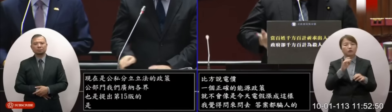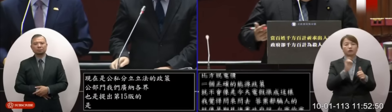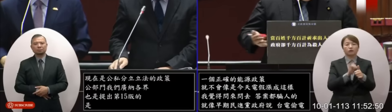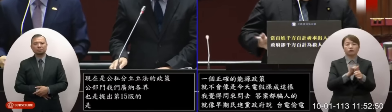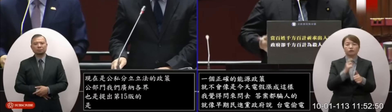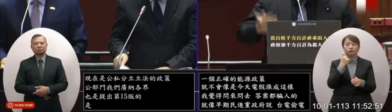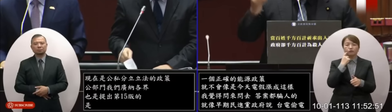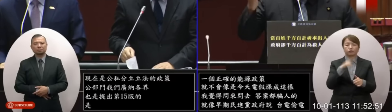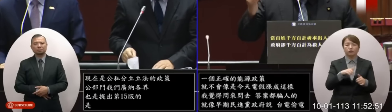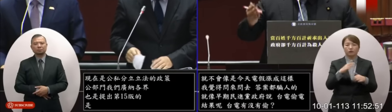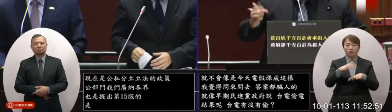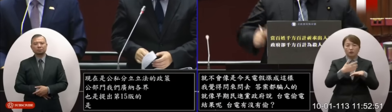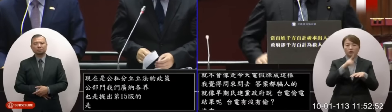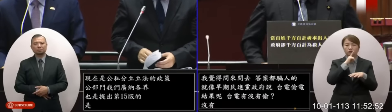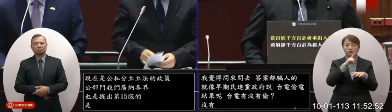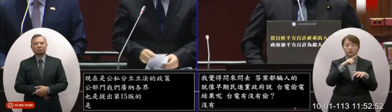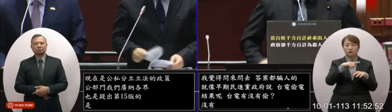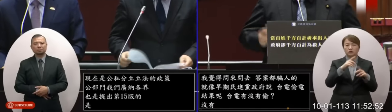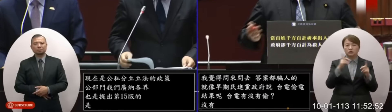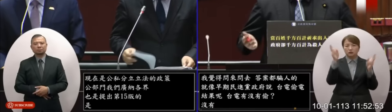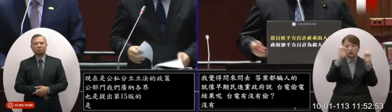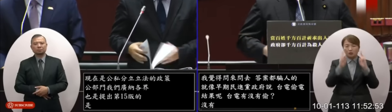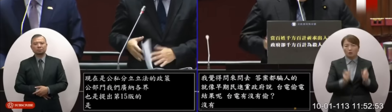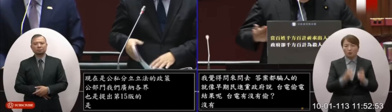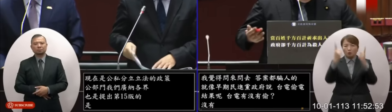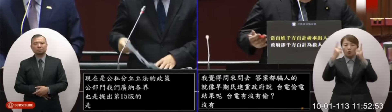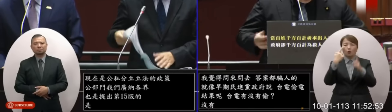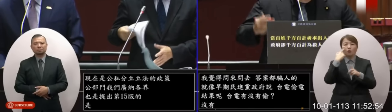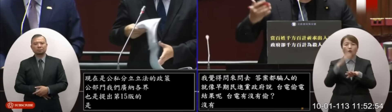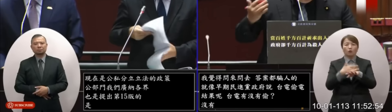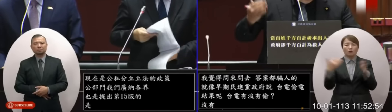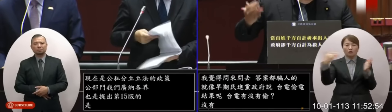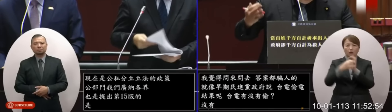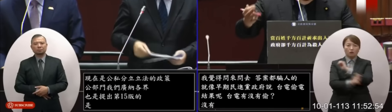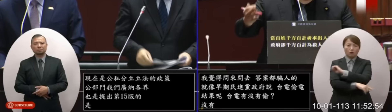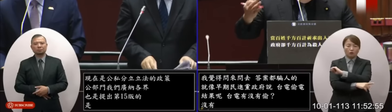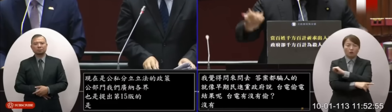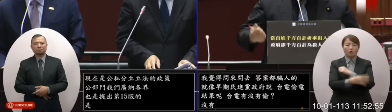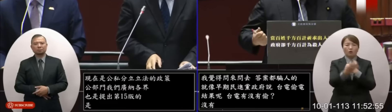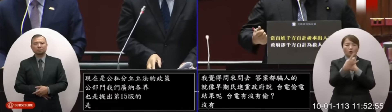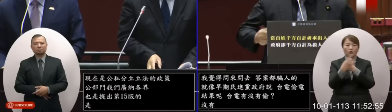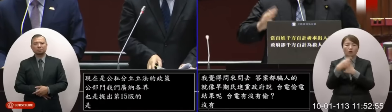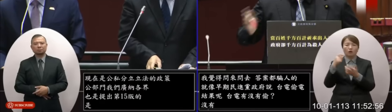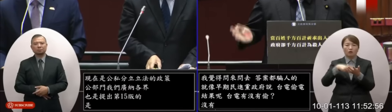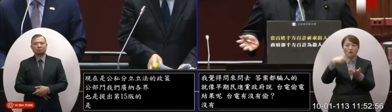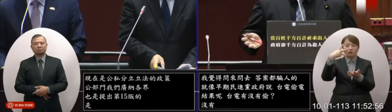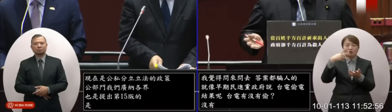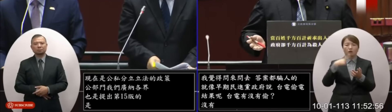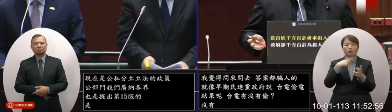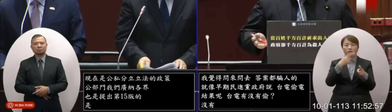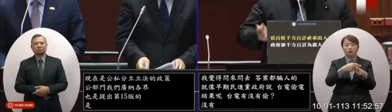他告訴我說不會大規模的漲電價 這也都騙人 所以到最後我已經被騙了3次了 我真的沒有辦法再相信